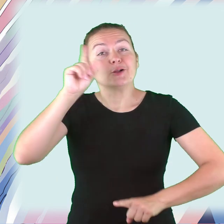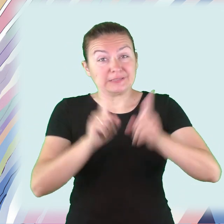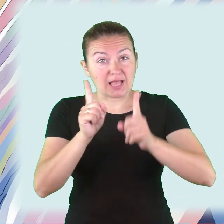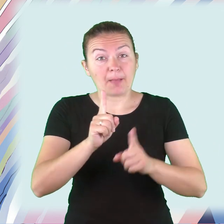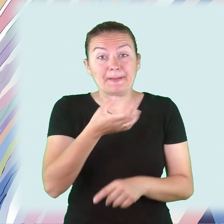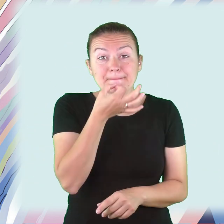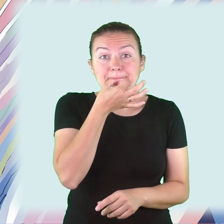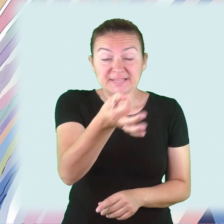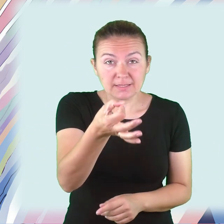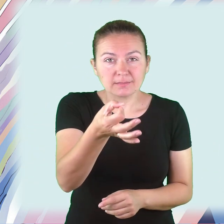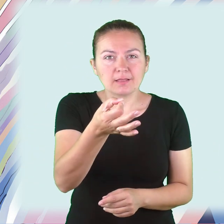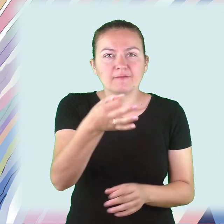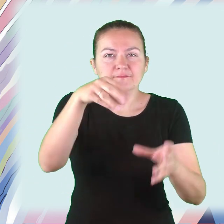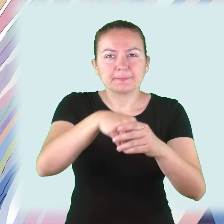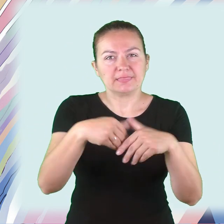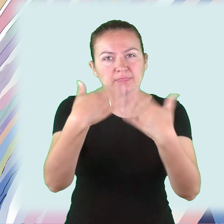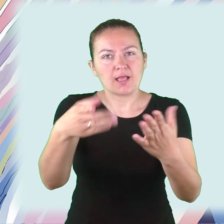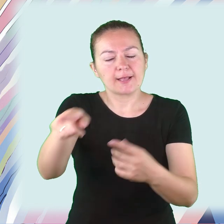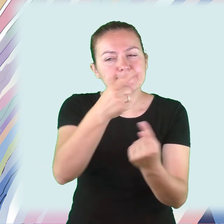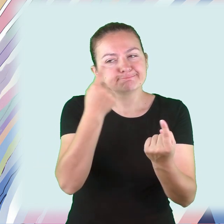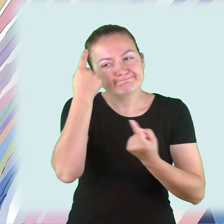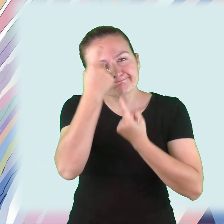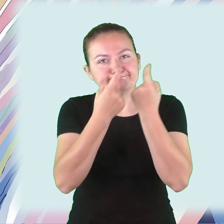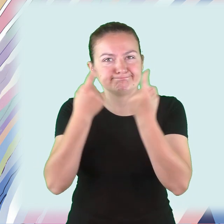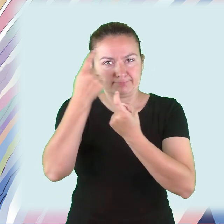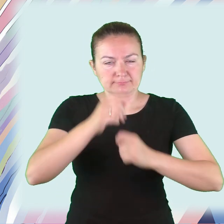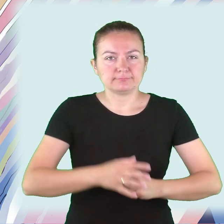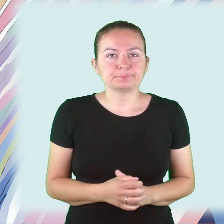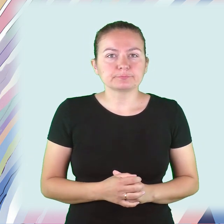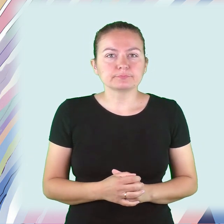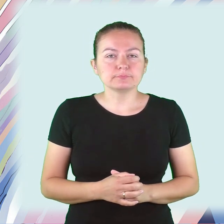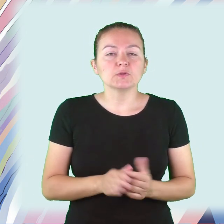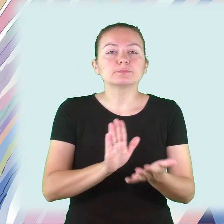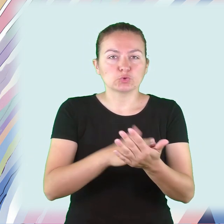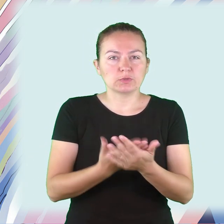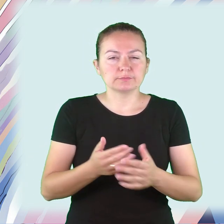Czasami pytanie retoryczne ma pomóc w tym, żeby się nad czymś zastanowić. Przykłady: